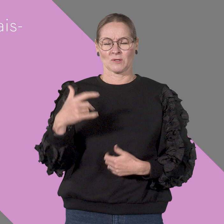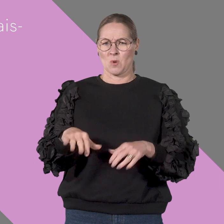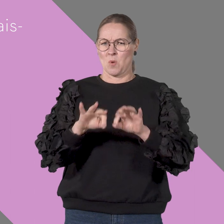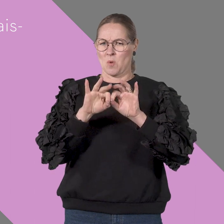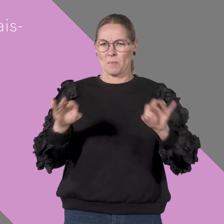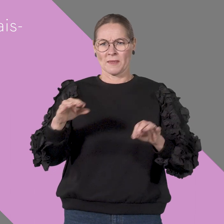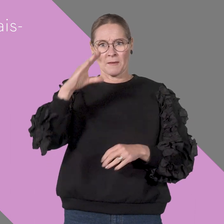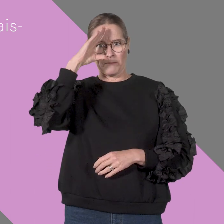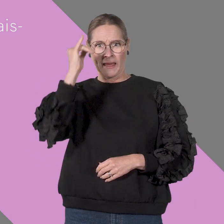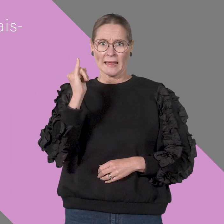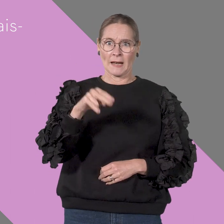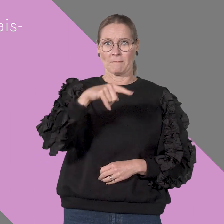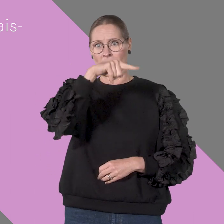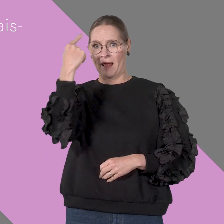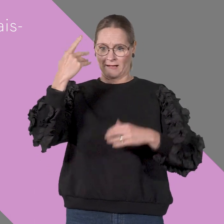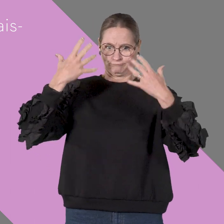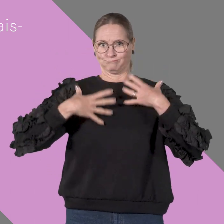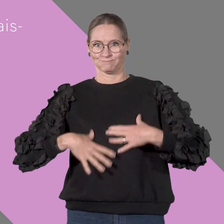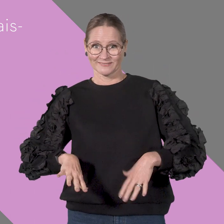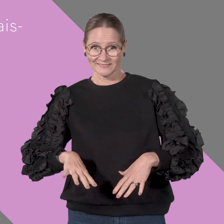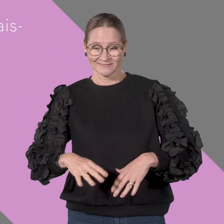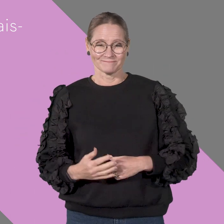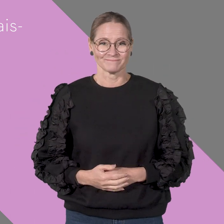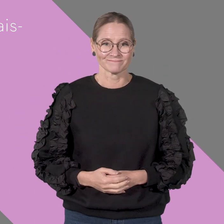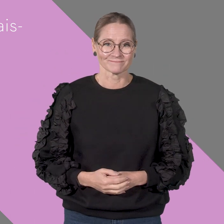upealla Men In Black -asullaan.